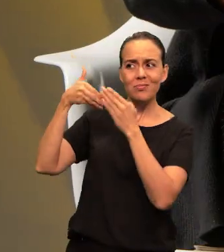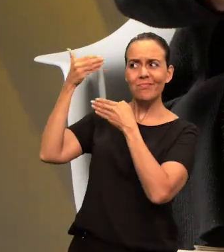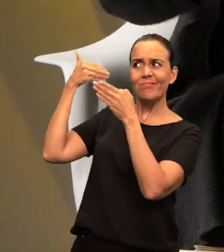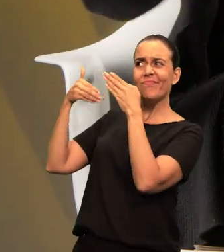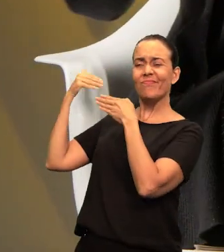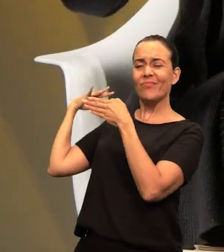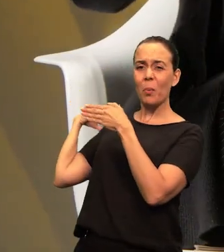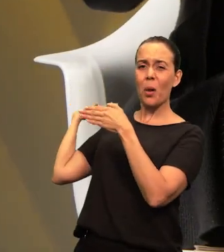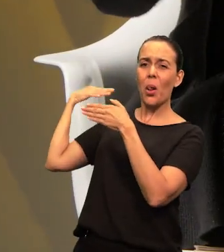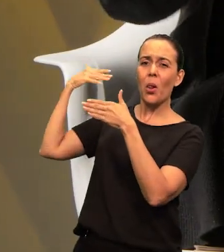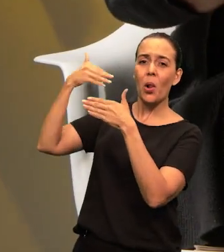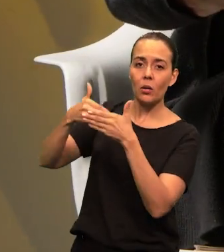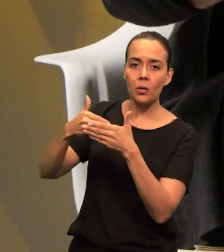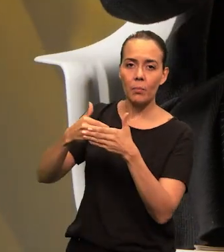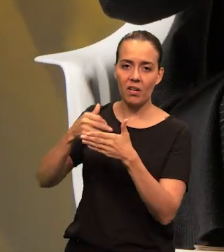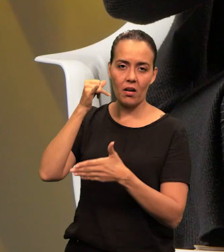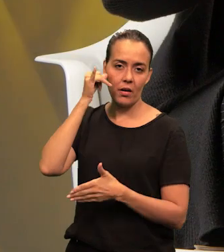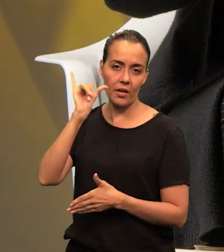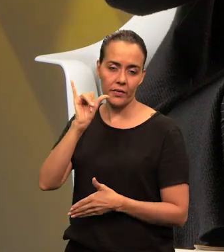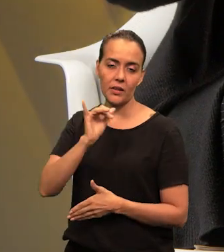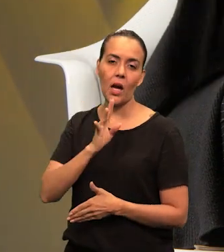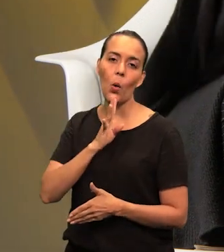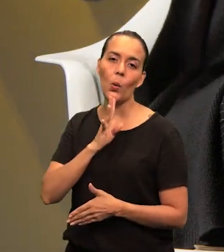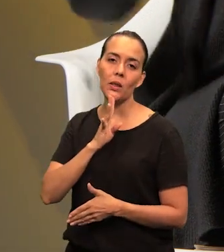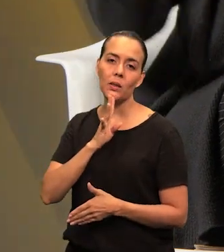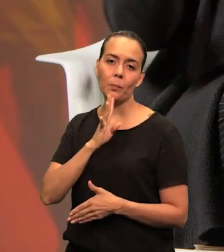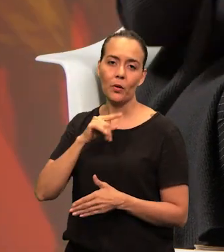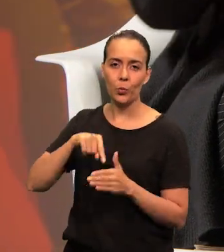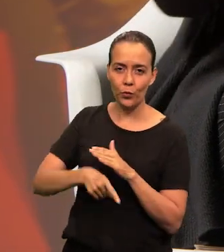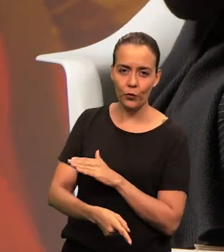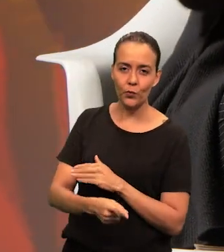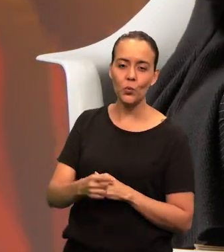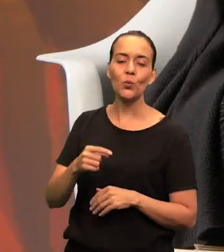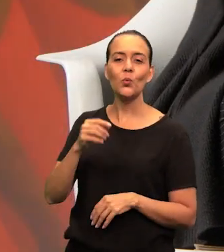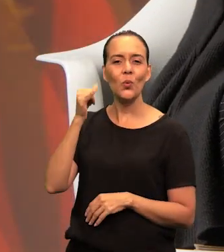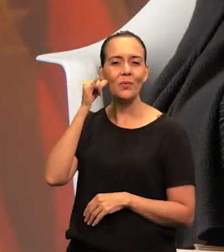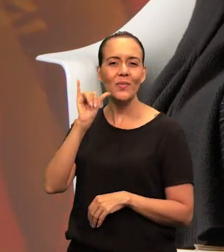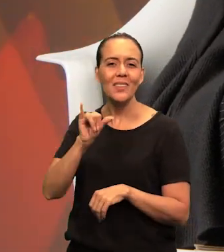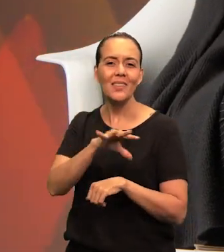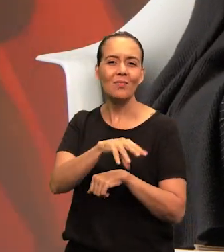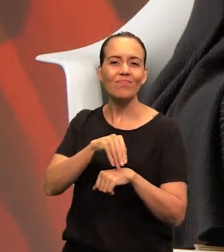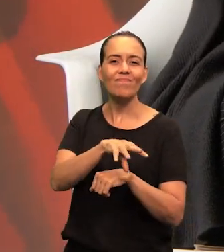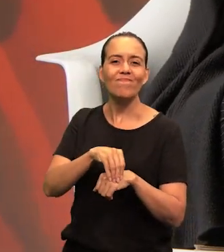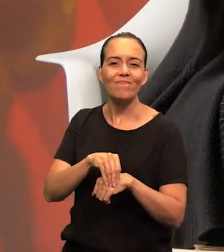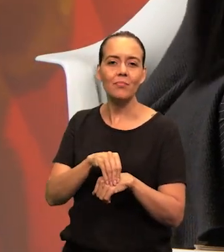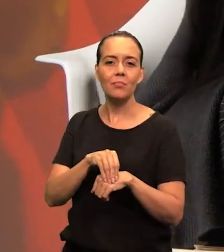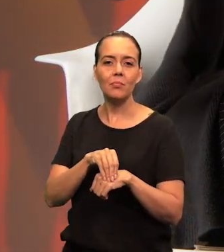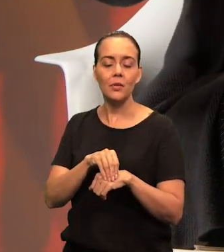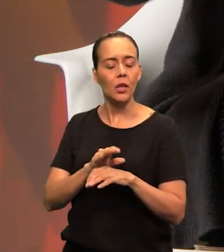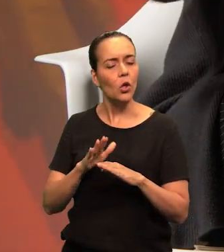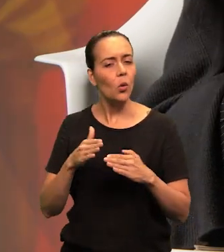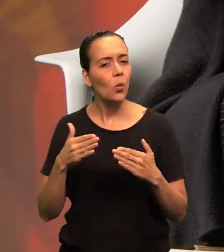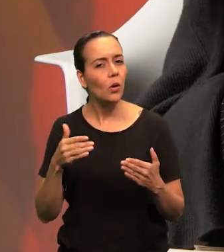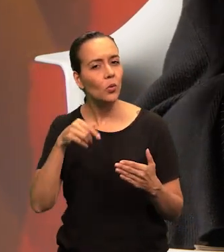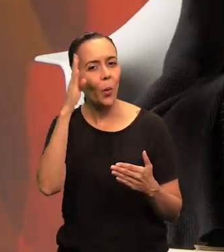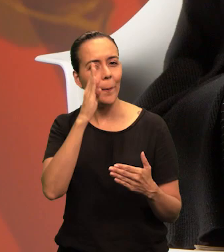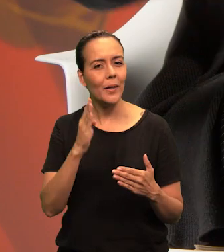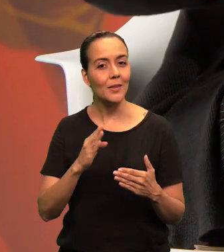Da história de submissão do conhecimento brasileiro. No dia que o modelo pedagógico brasileiro tiver coragem, os modelos,